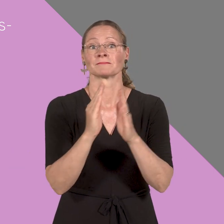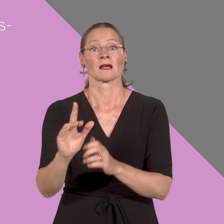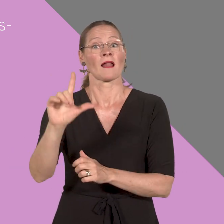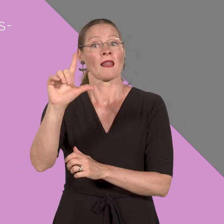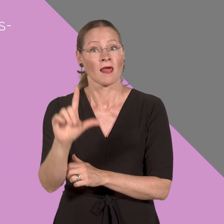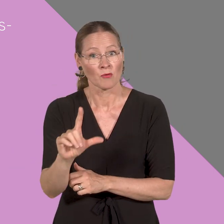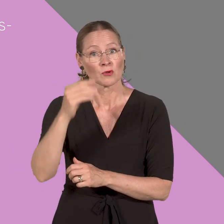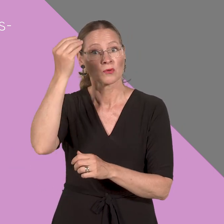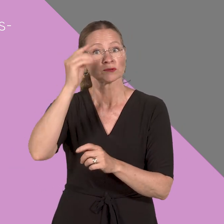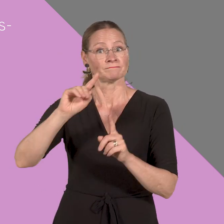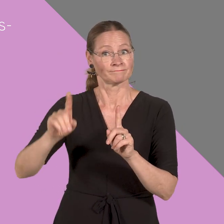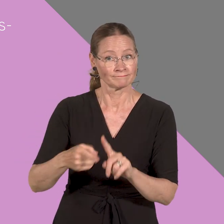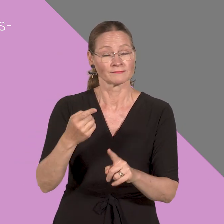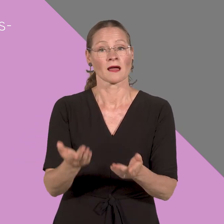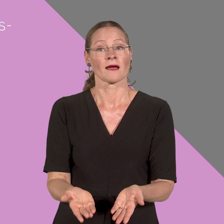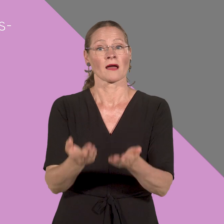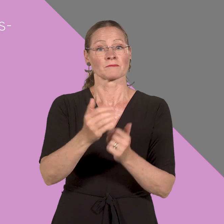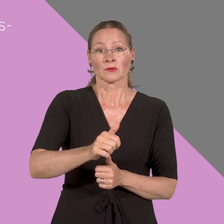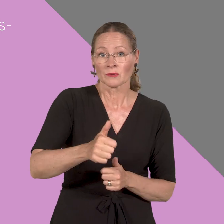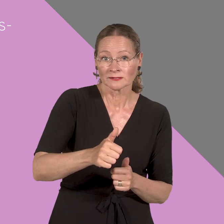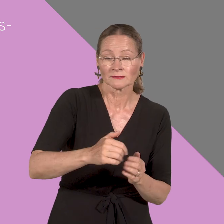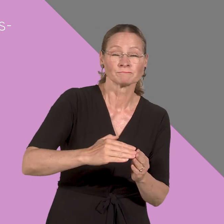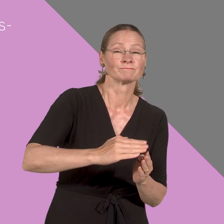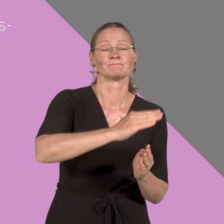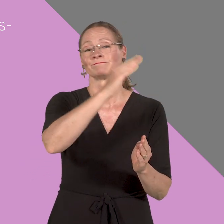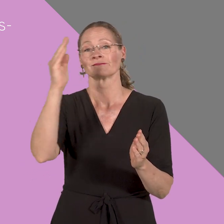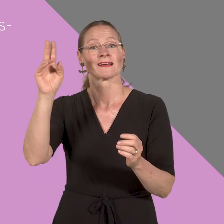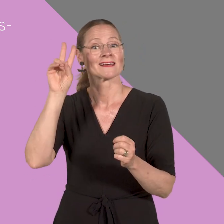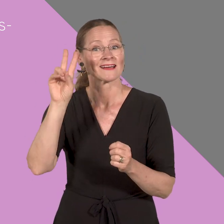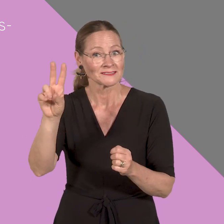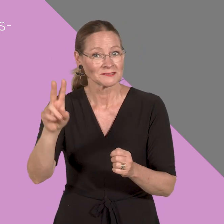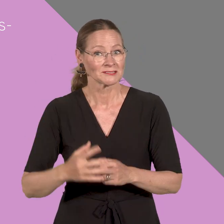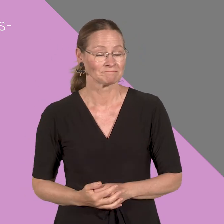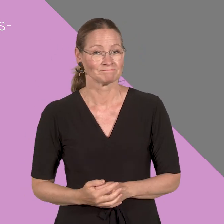Lauantain kurssipäivä alkaa puolestaan kello 9.00 ja päättyy kello 14.00.